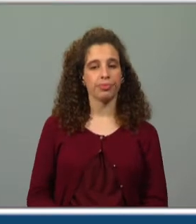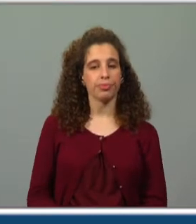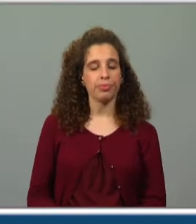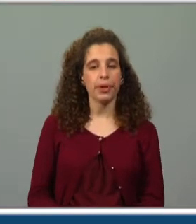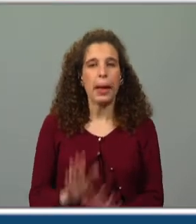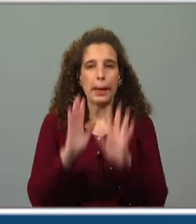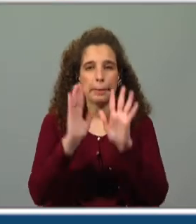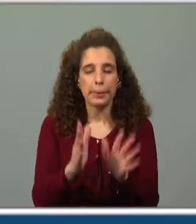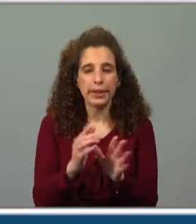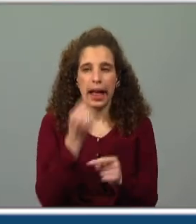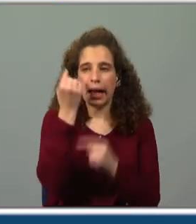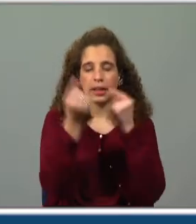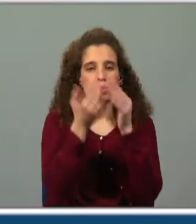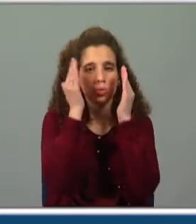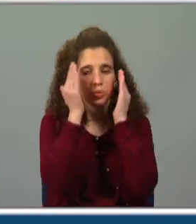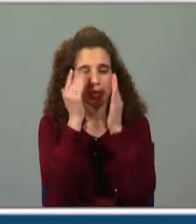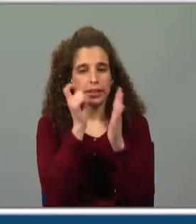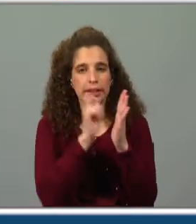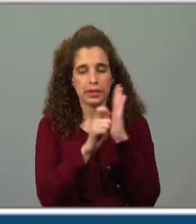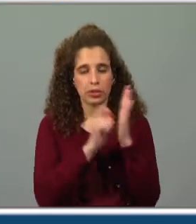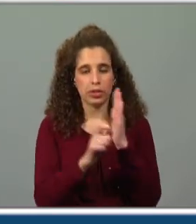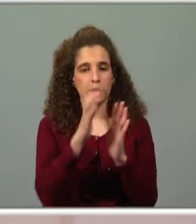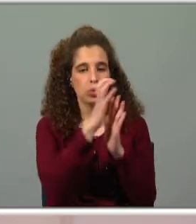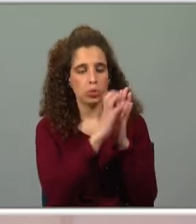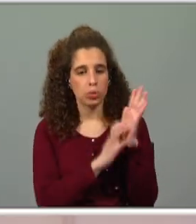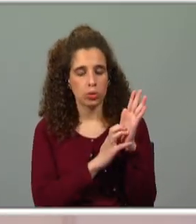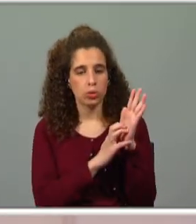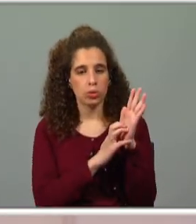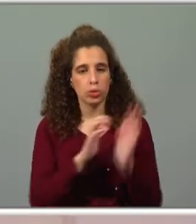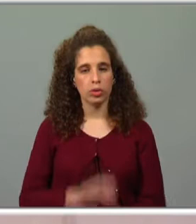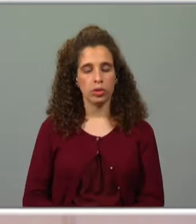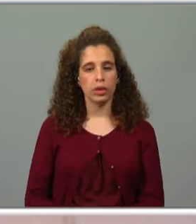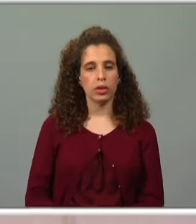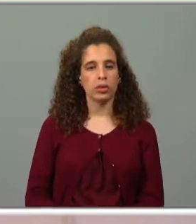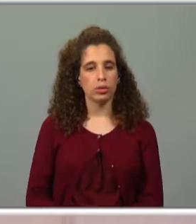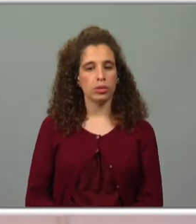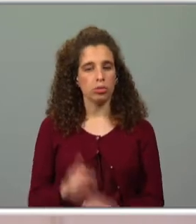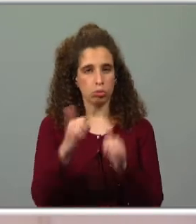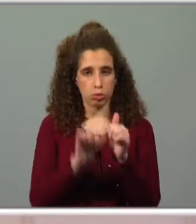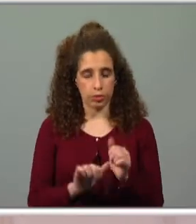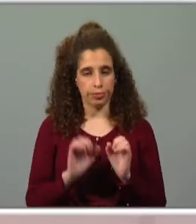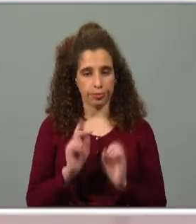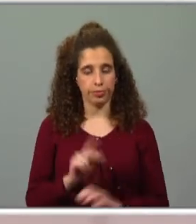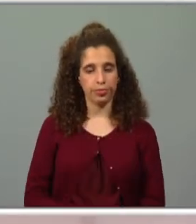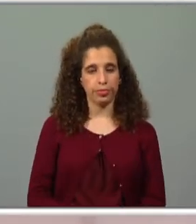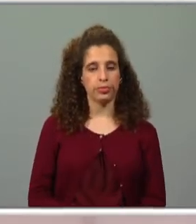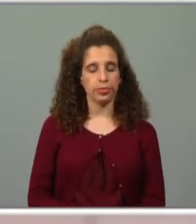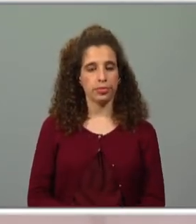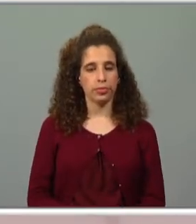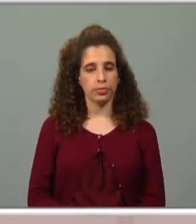preciso termos alguma atenção para escrever estes textos com correção sim 需要注意寫下這些文字並進行更正 是的